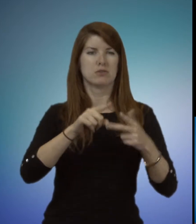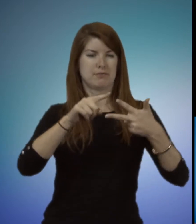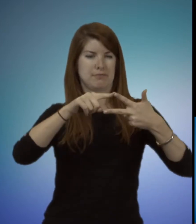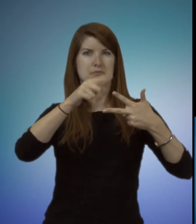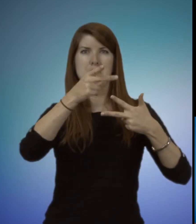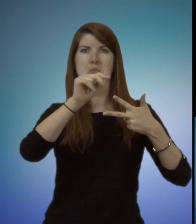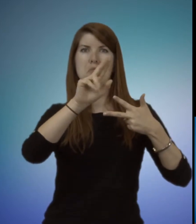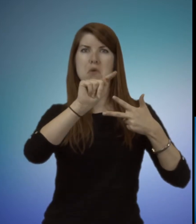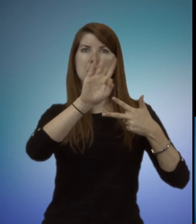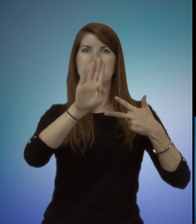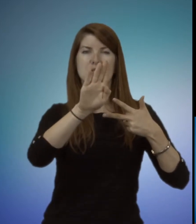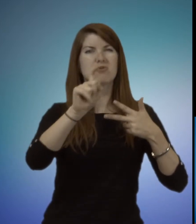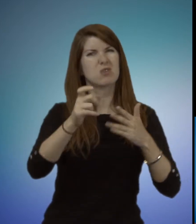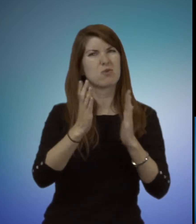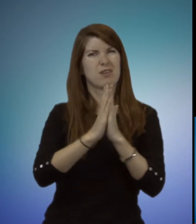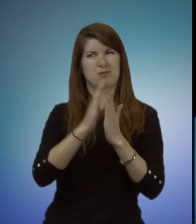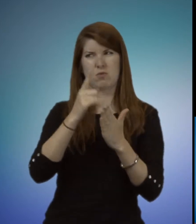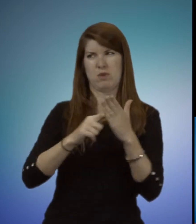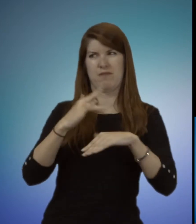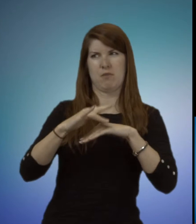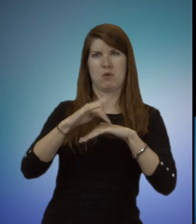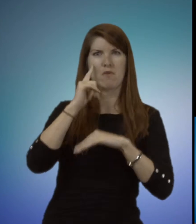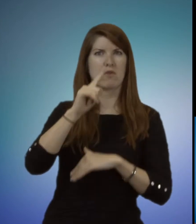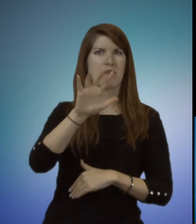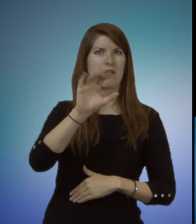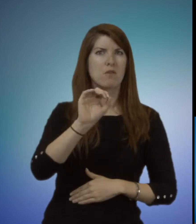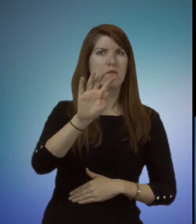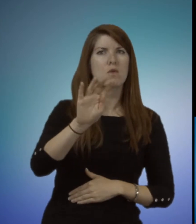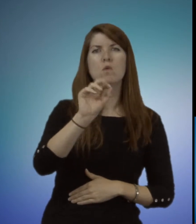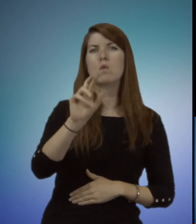tendrá a su disposición dentro de un plan 504 y dentro de ADA.